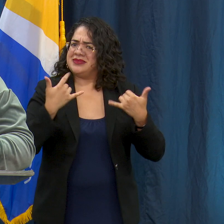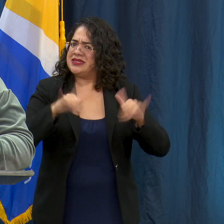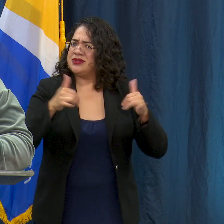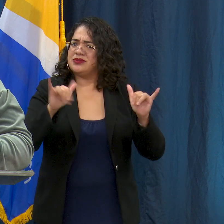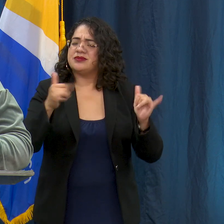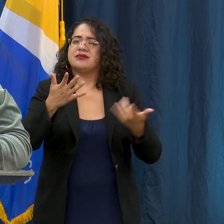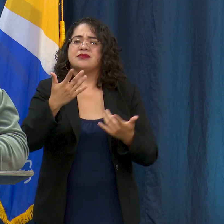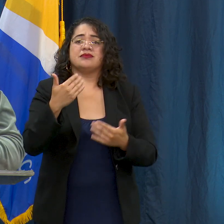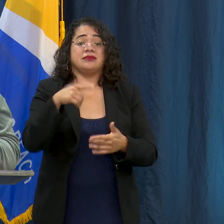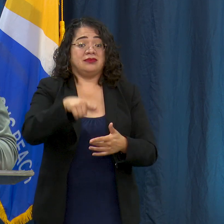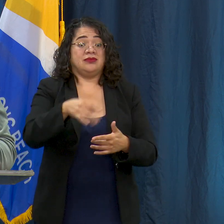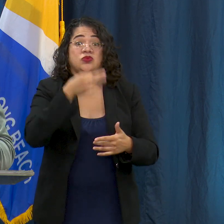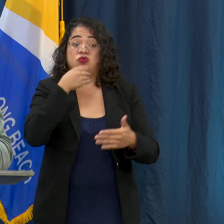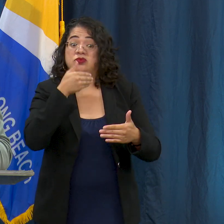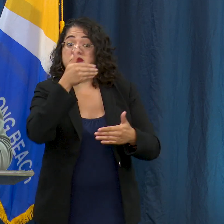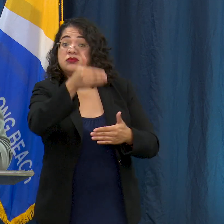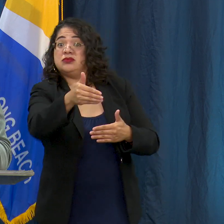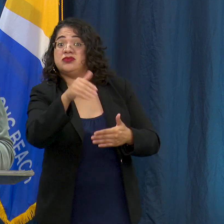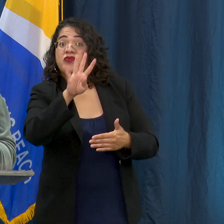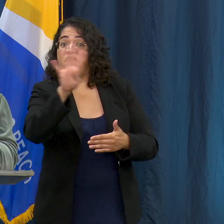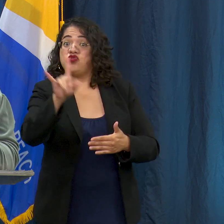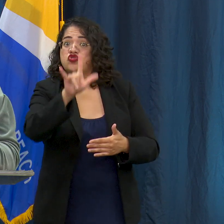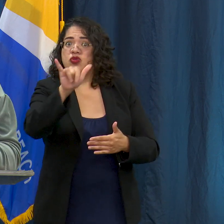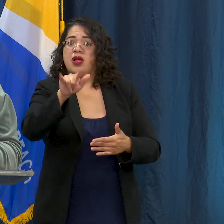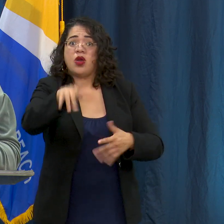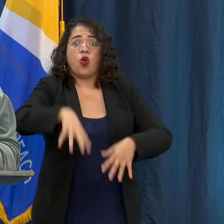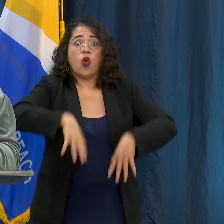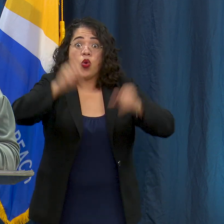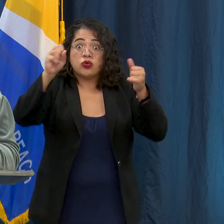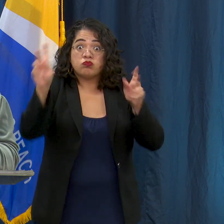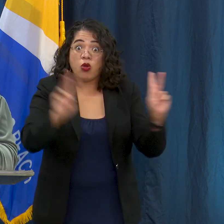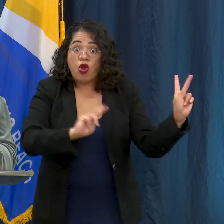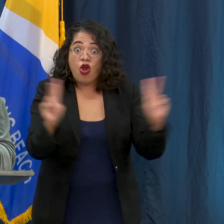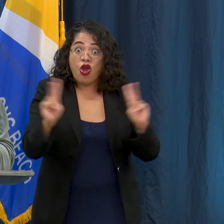Festiva dades del cuatro de Julio las fiestas conv C knows y otras reuniones